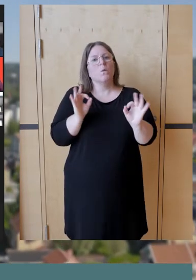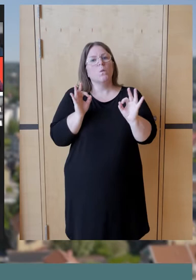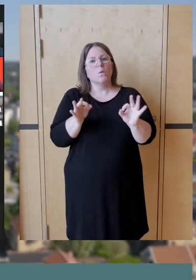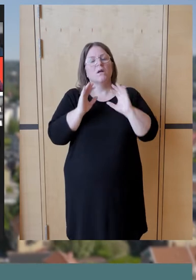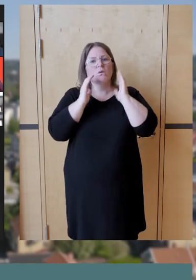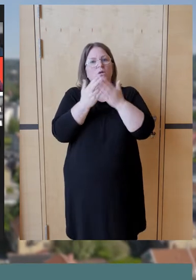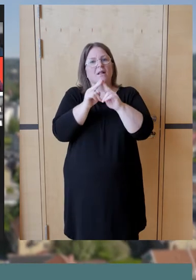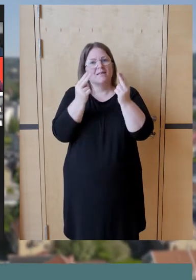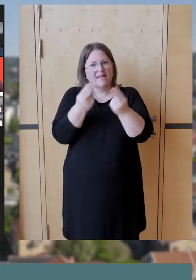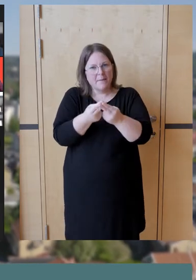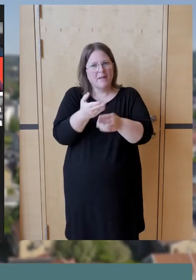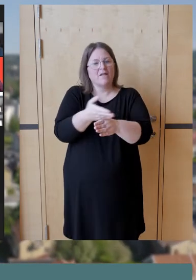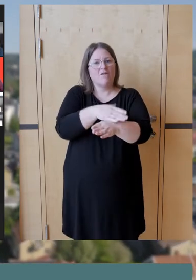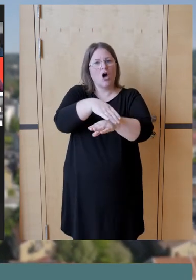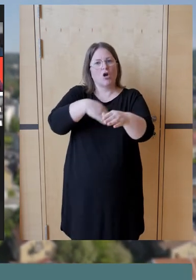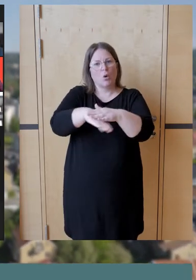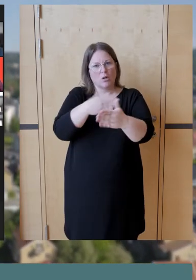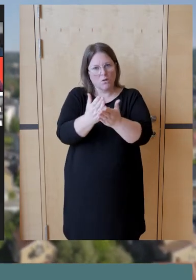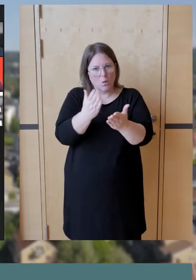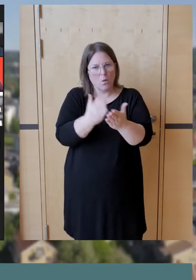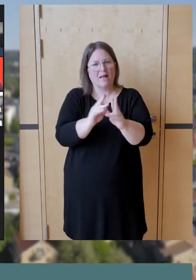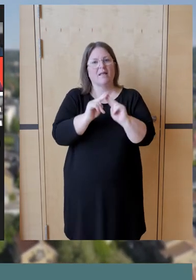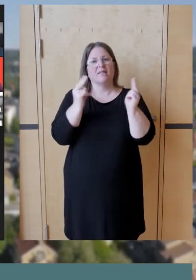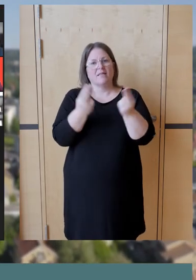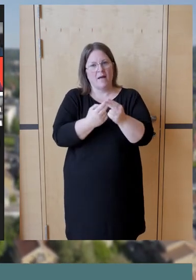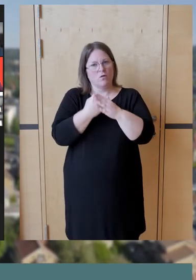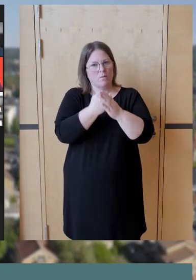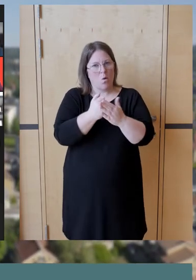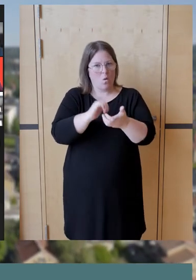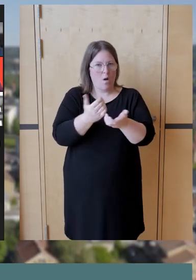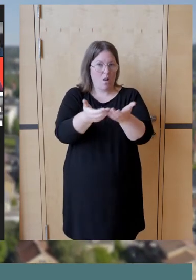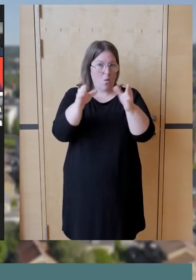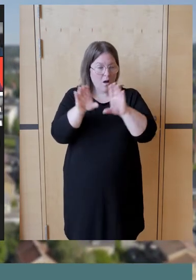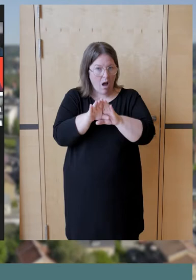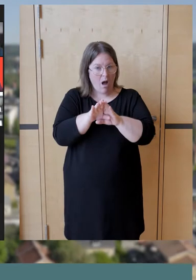Grundskolenämnden nämnden för support lokaler ska då följa upp det här programmet